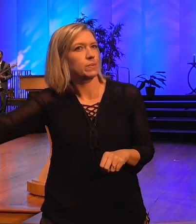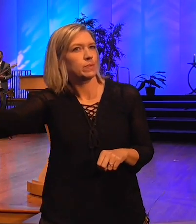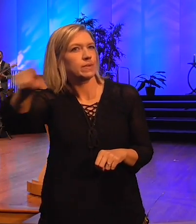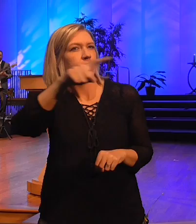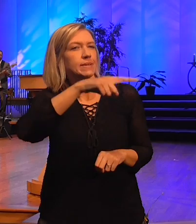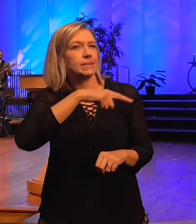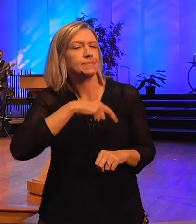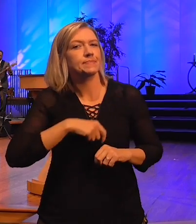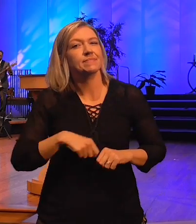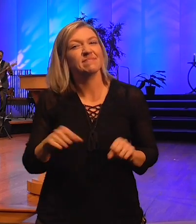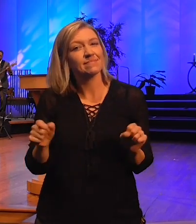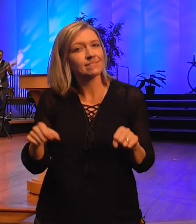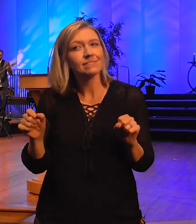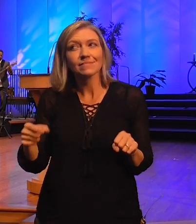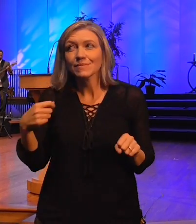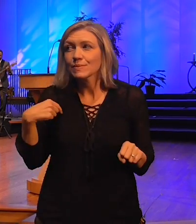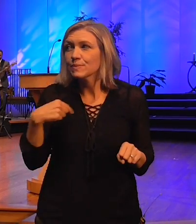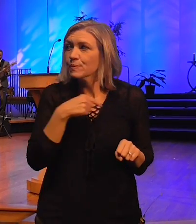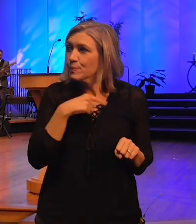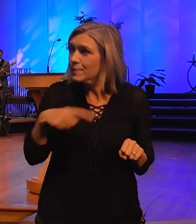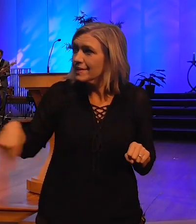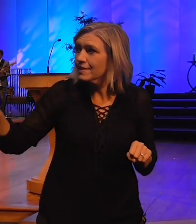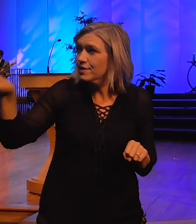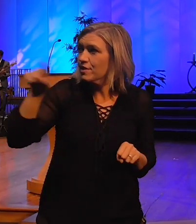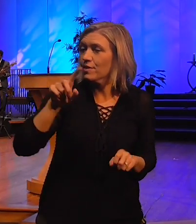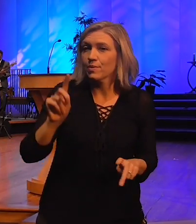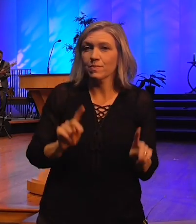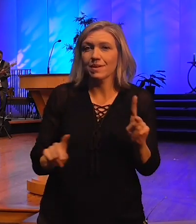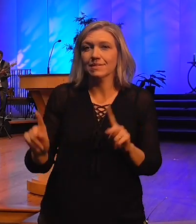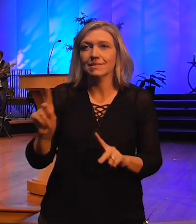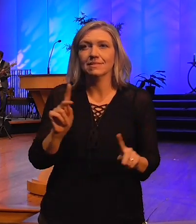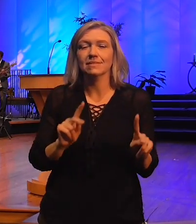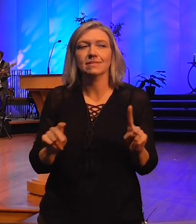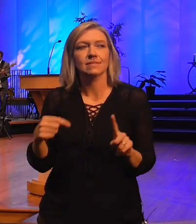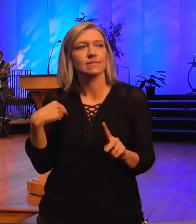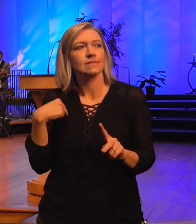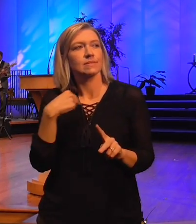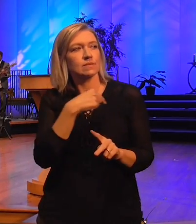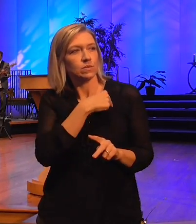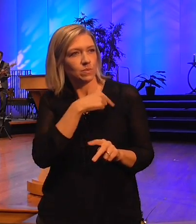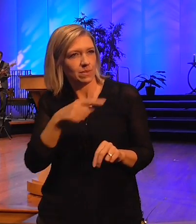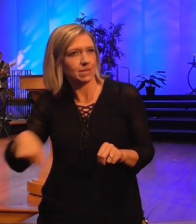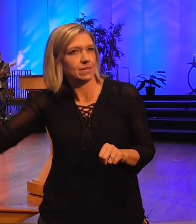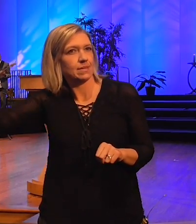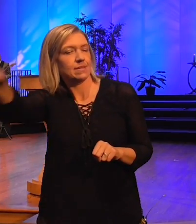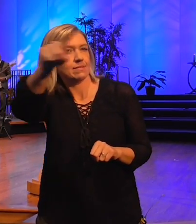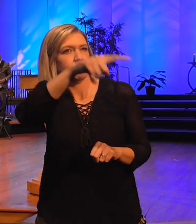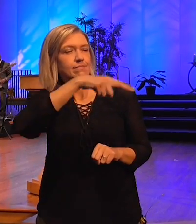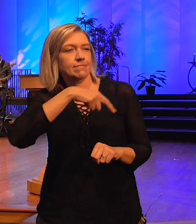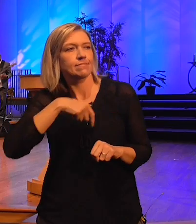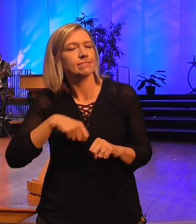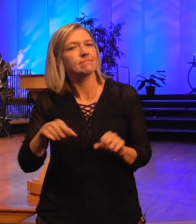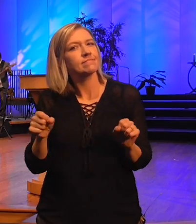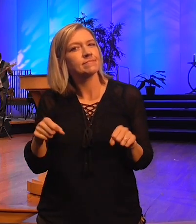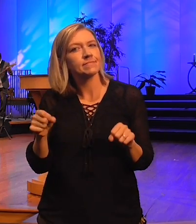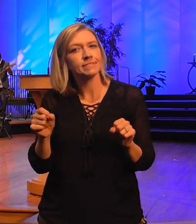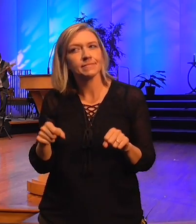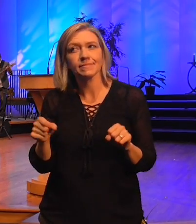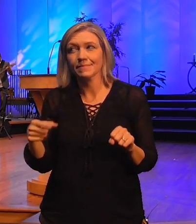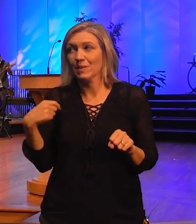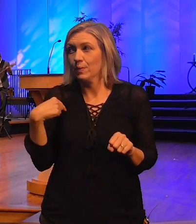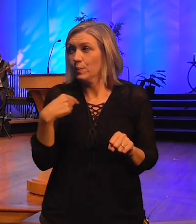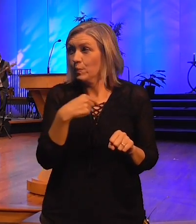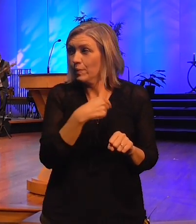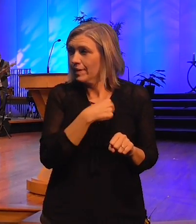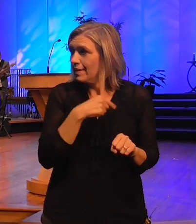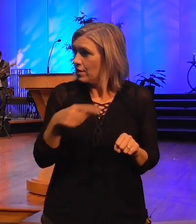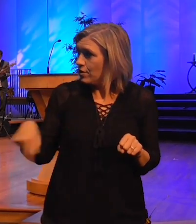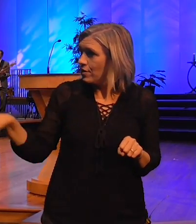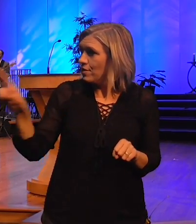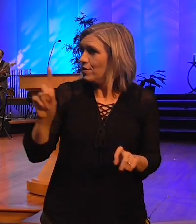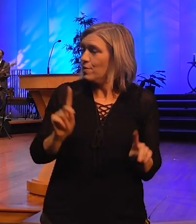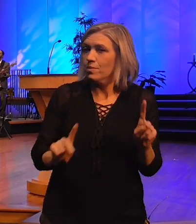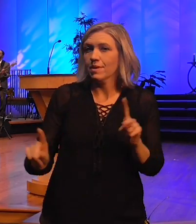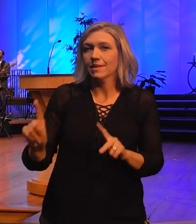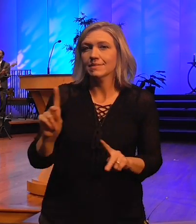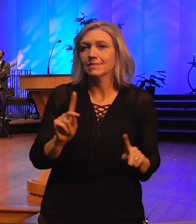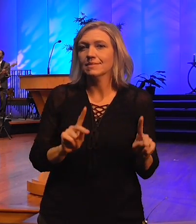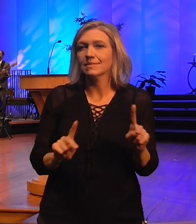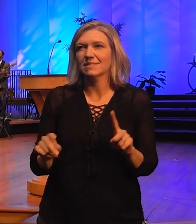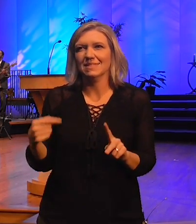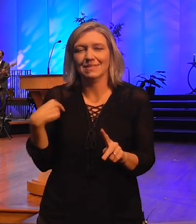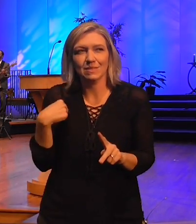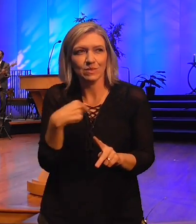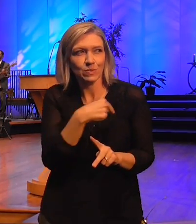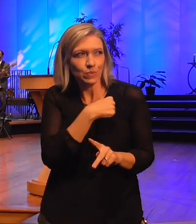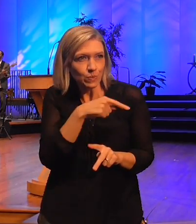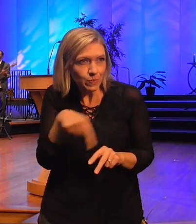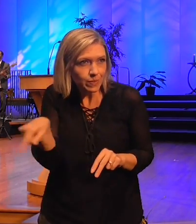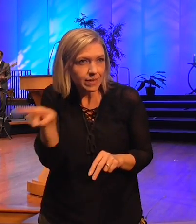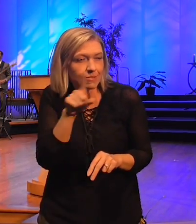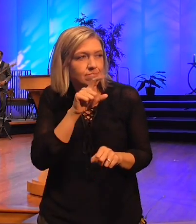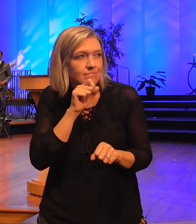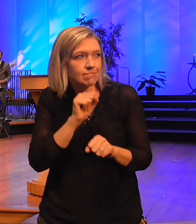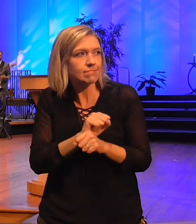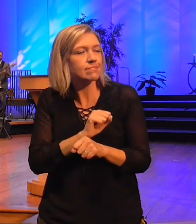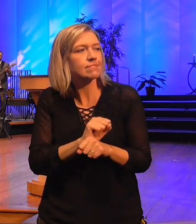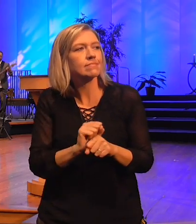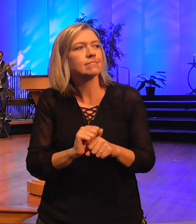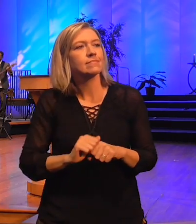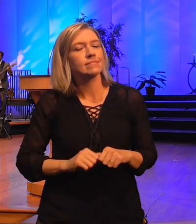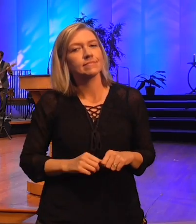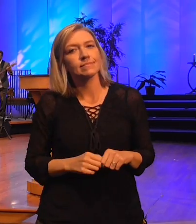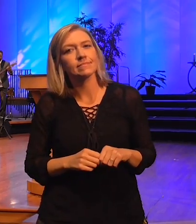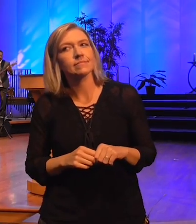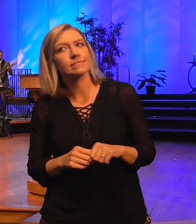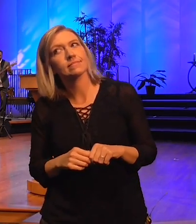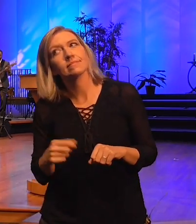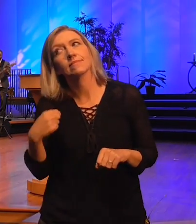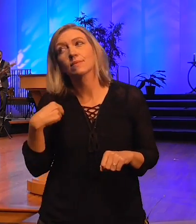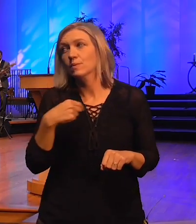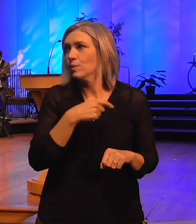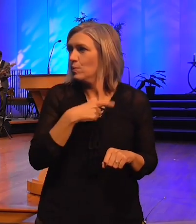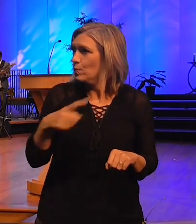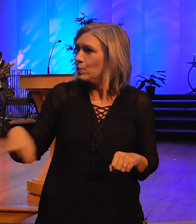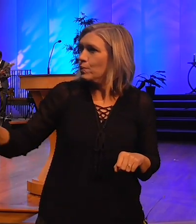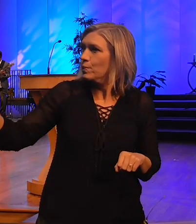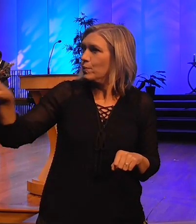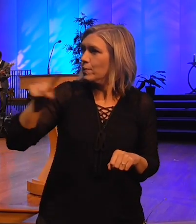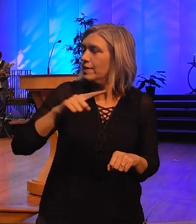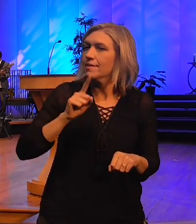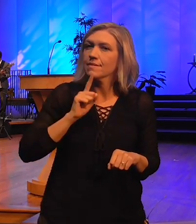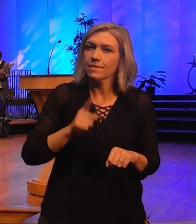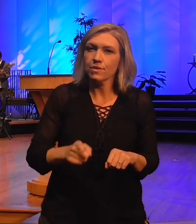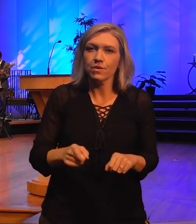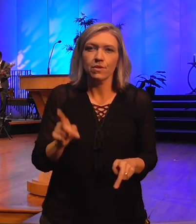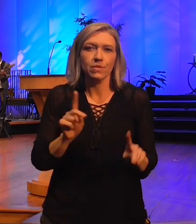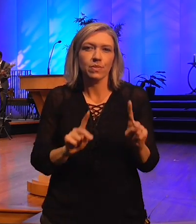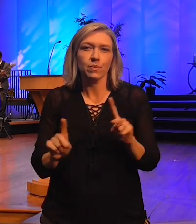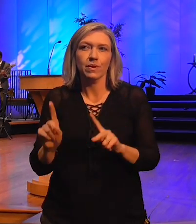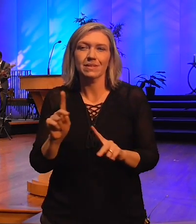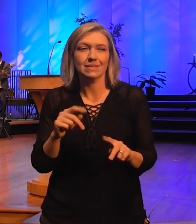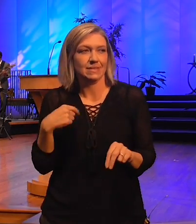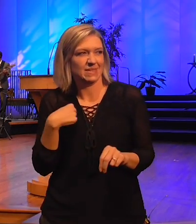sí somos los que somos son sí, somos los que somos, somos oh, somos los que somos,